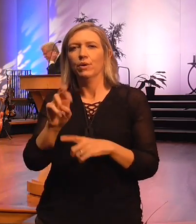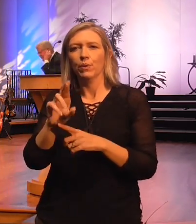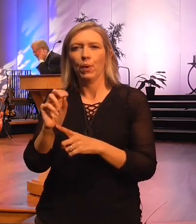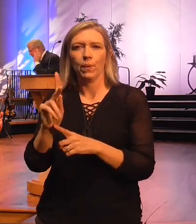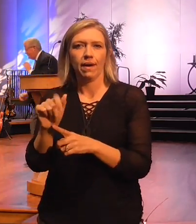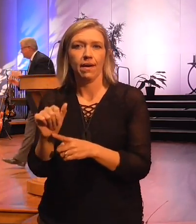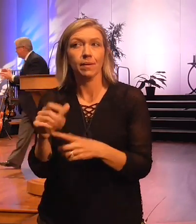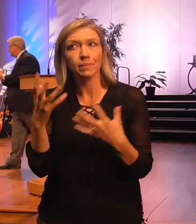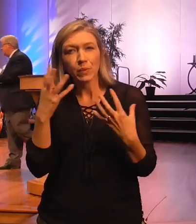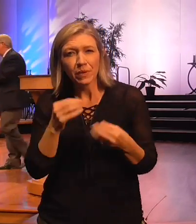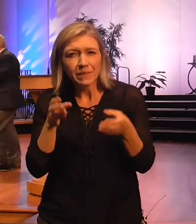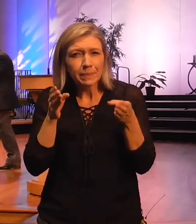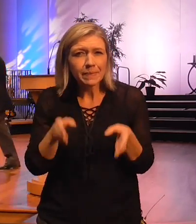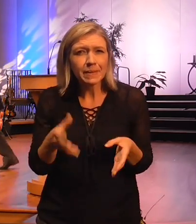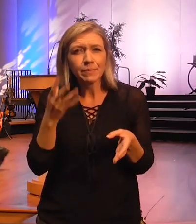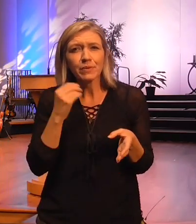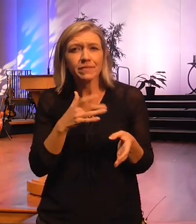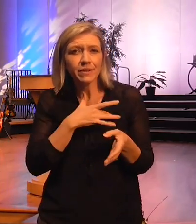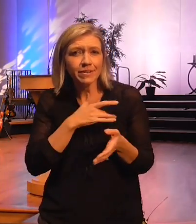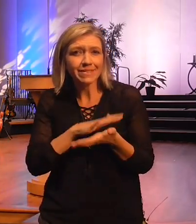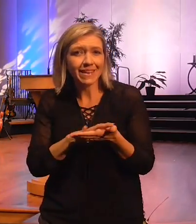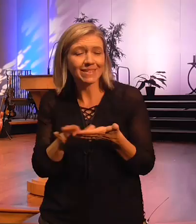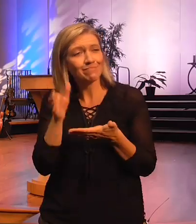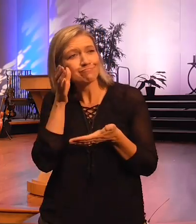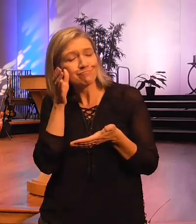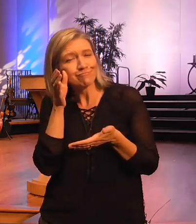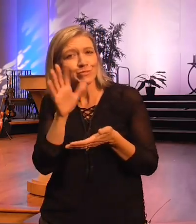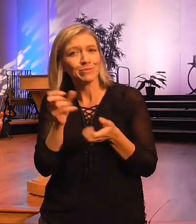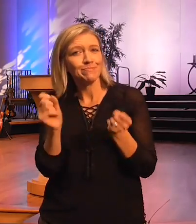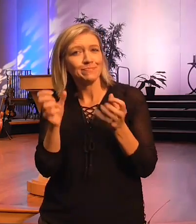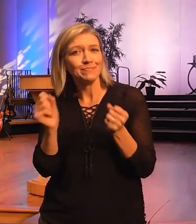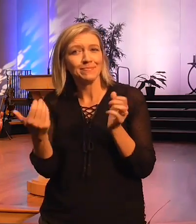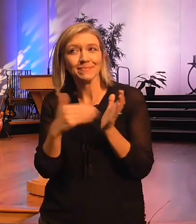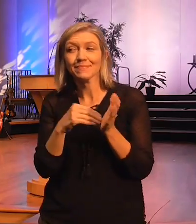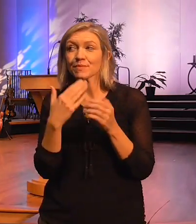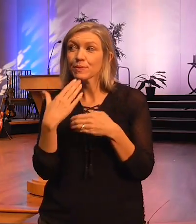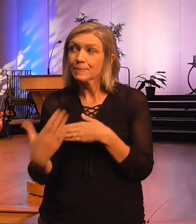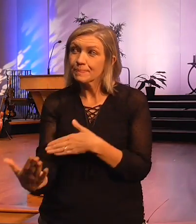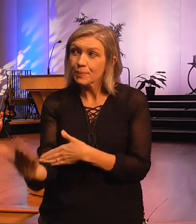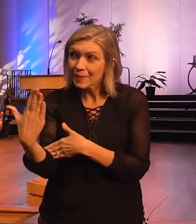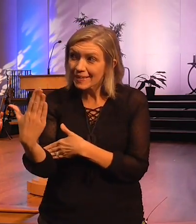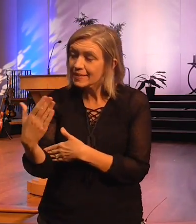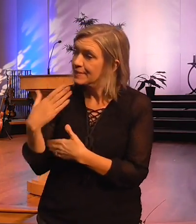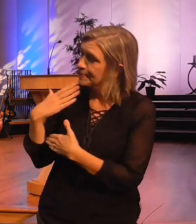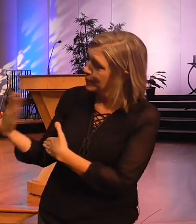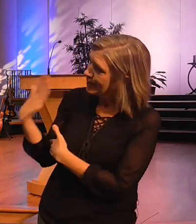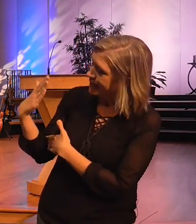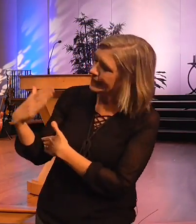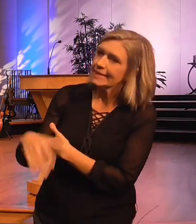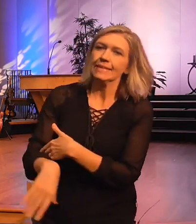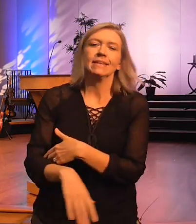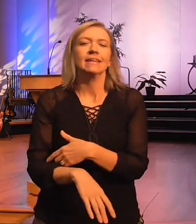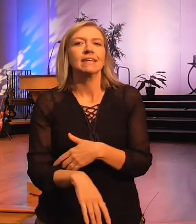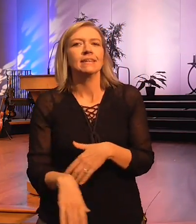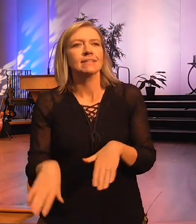corazón tan hermoso que bueno escucharte de nuevo tan buenos días buenos días oh, es genial estar